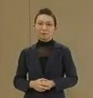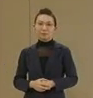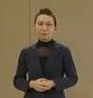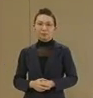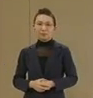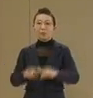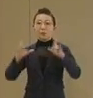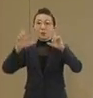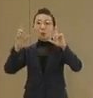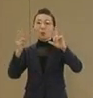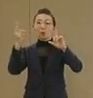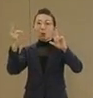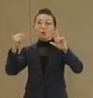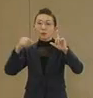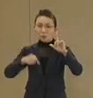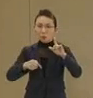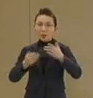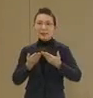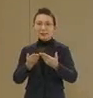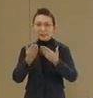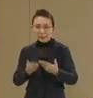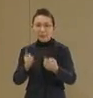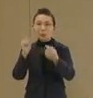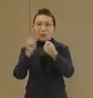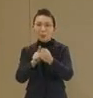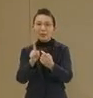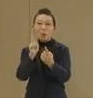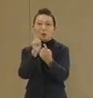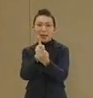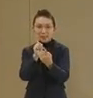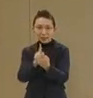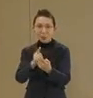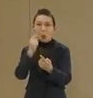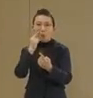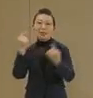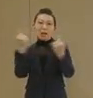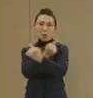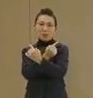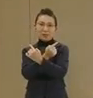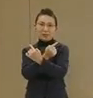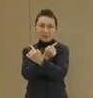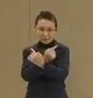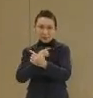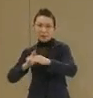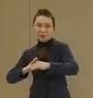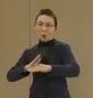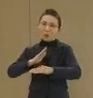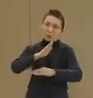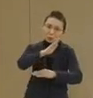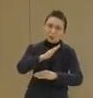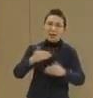東京都の地震対策も全部見直して 強めることが必要です